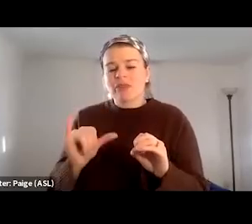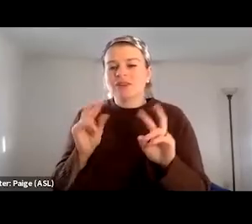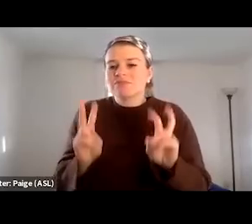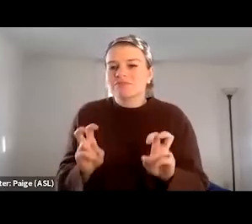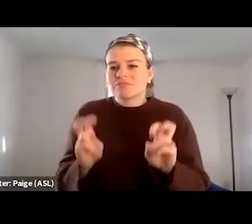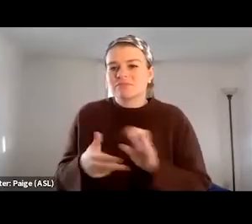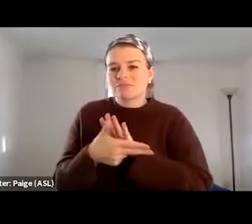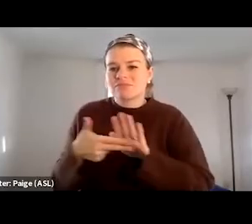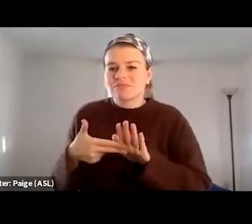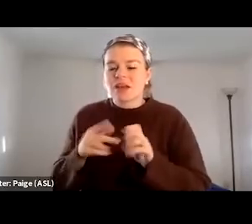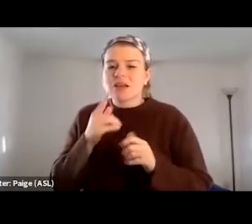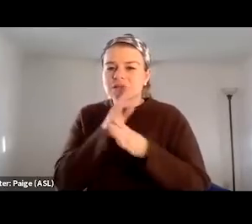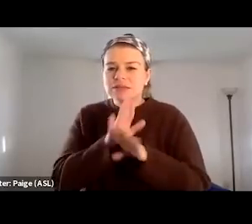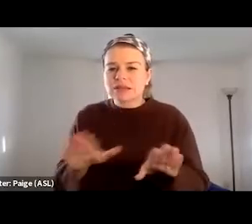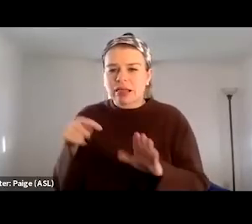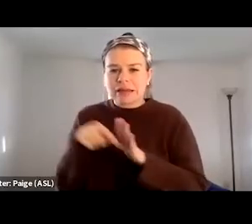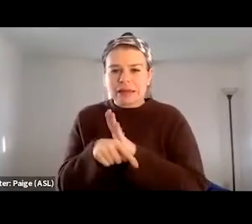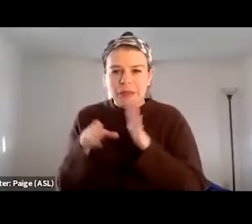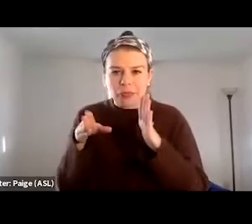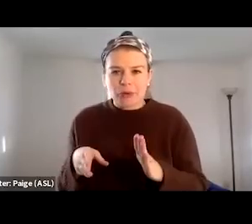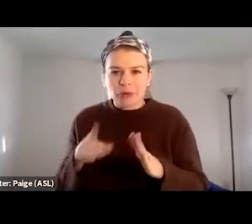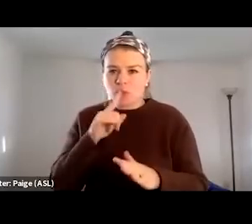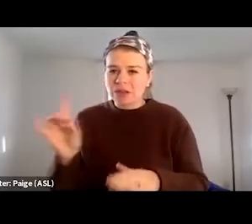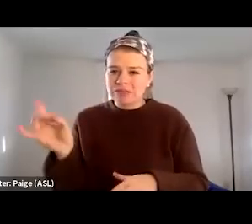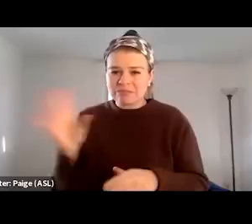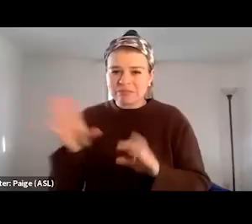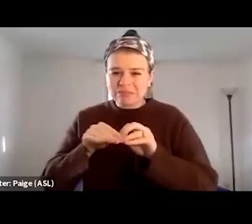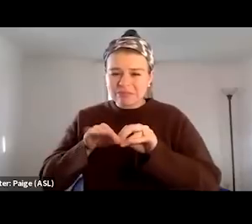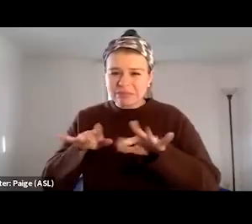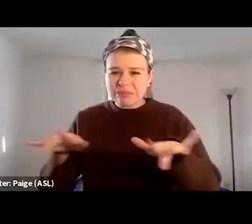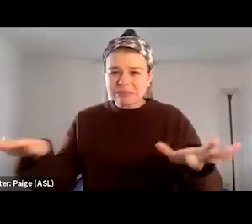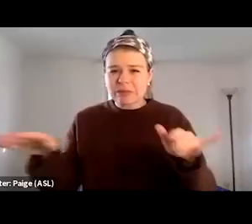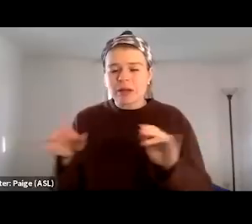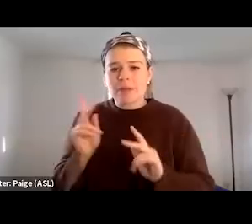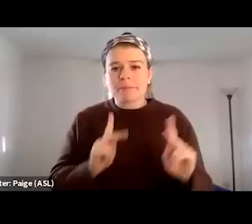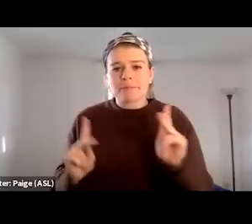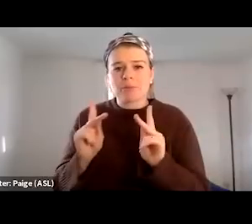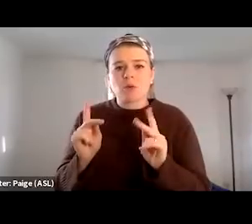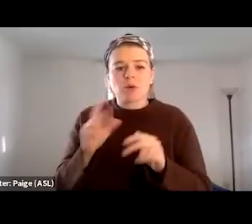que está en niveles epidémicos. Entre las personas con trastornos mentales graves, o TMG, y las personas que experimentan sinhogarismo,